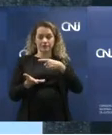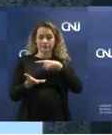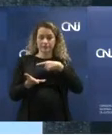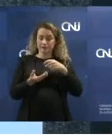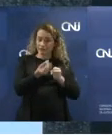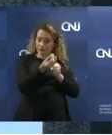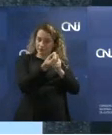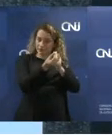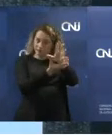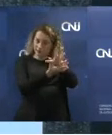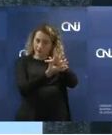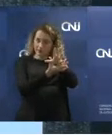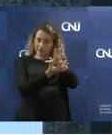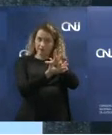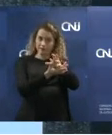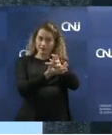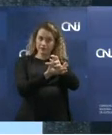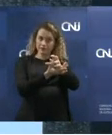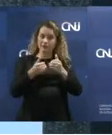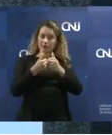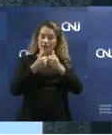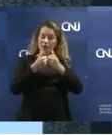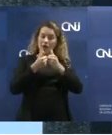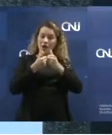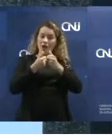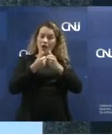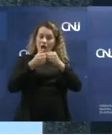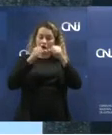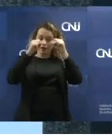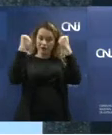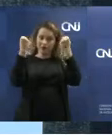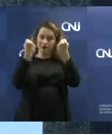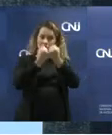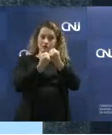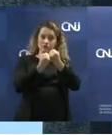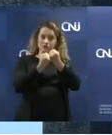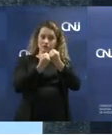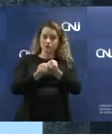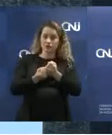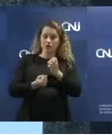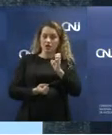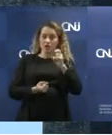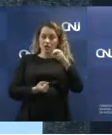essa apresentação do e-Not Assina, eu tenho sempre reafirmado